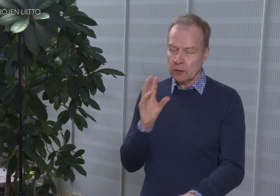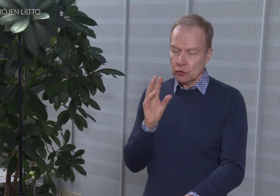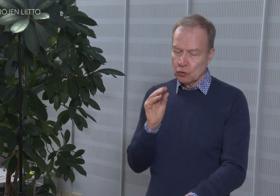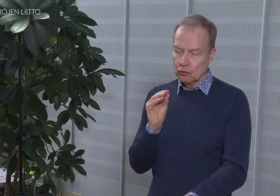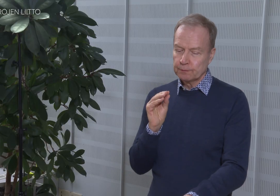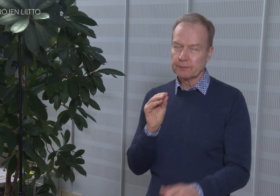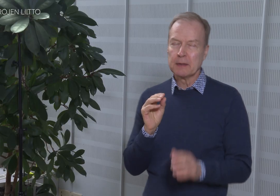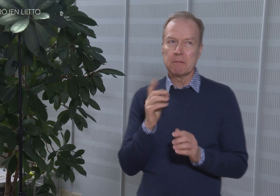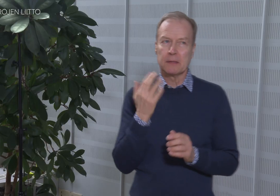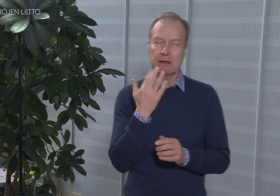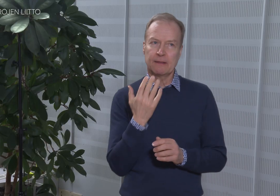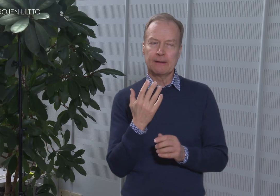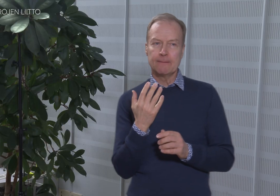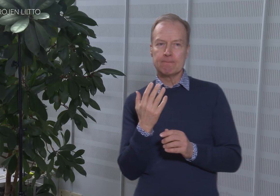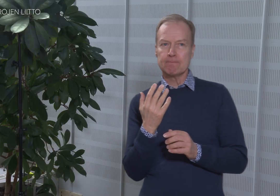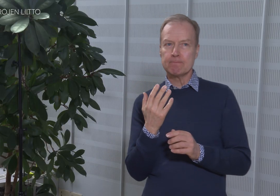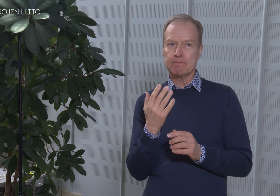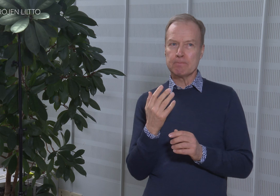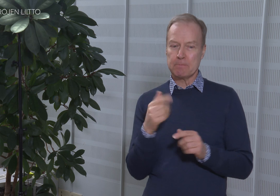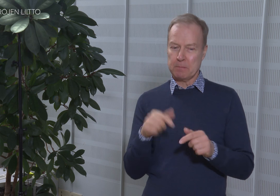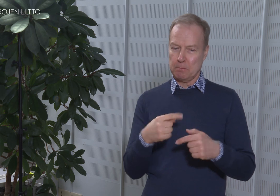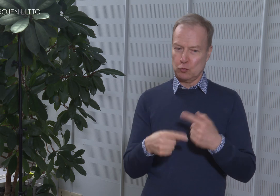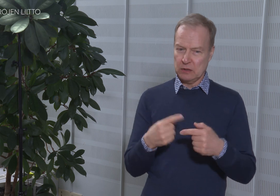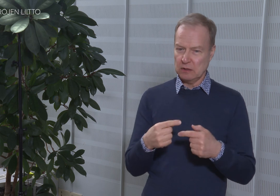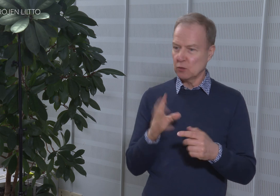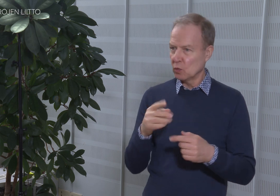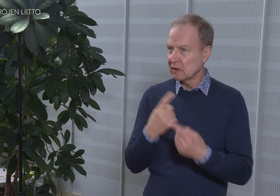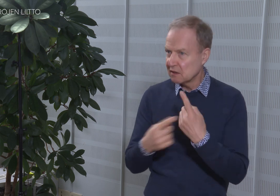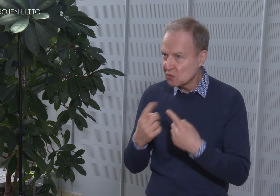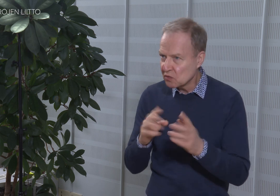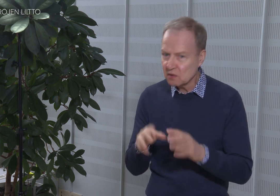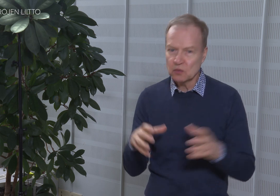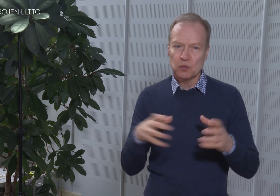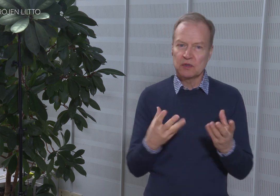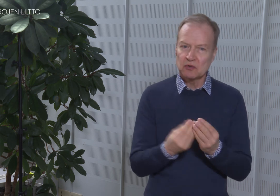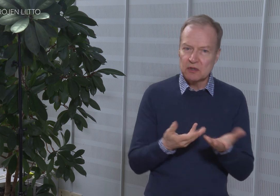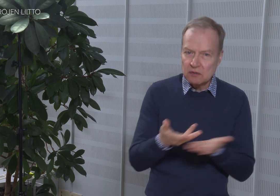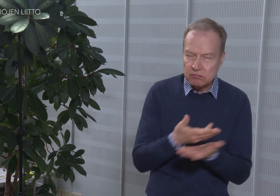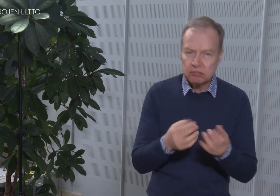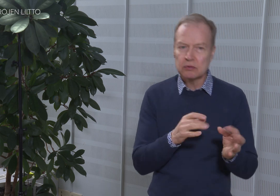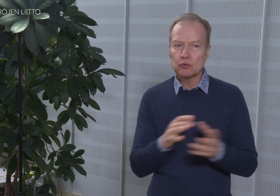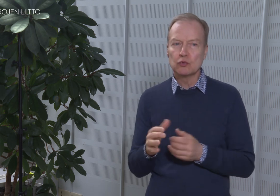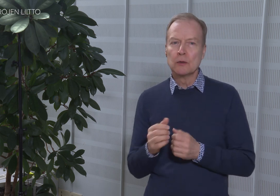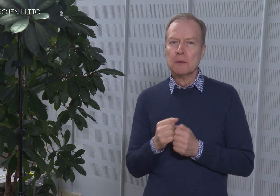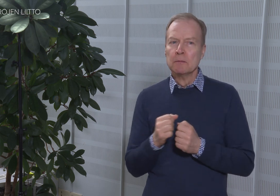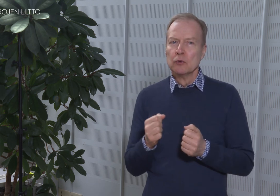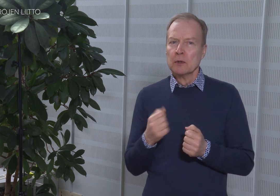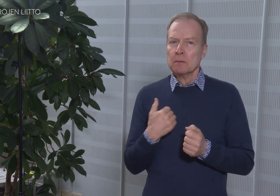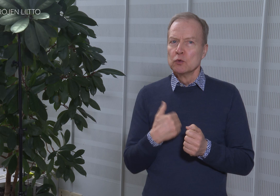Vaikka olemmekin keskustelleet asioista ja olleet muutenkin - muutenkin tiiviissä vuorovaikutuksessa yhteisömme kanssa, -